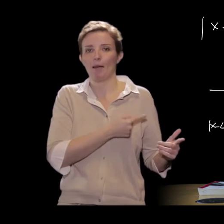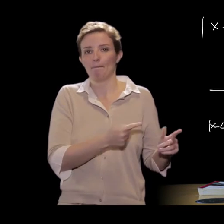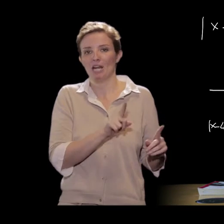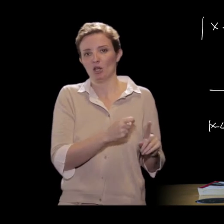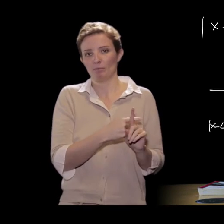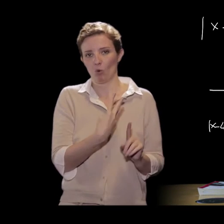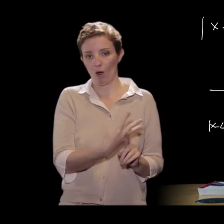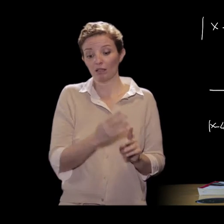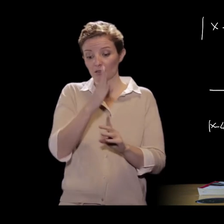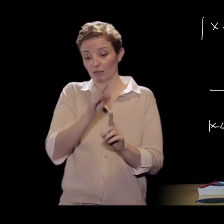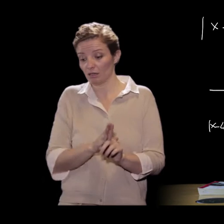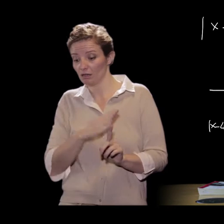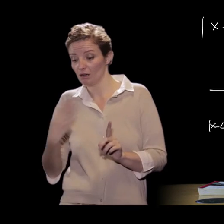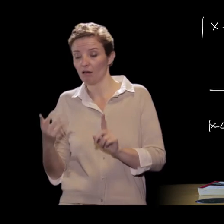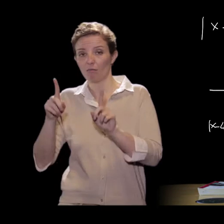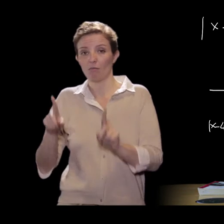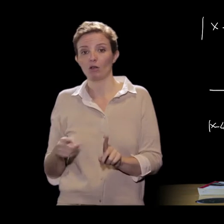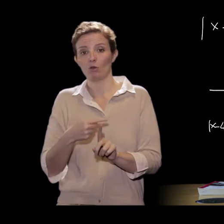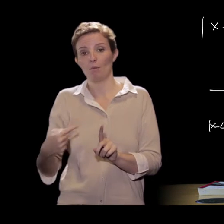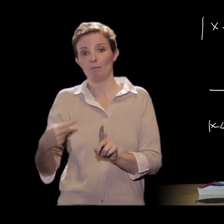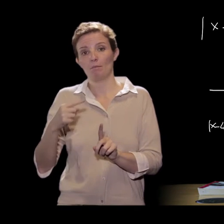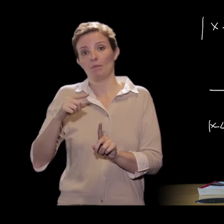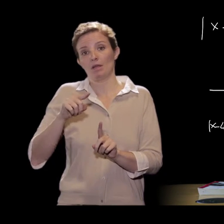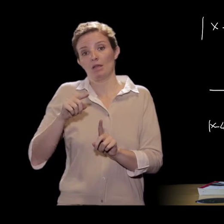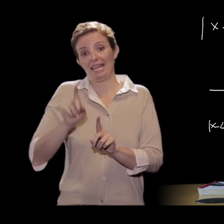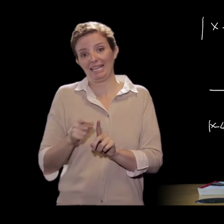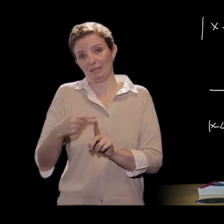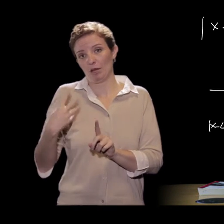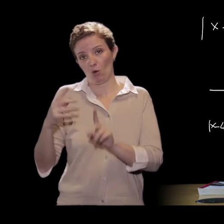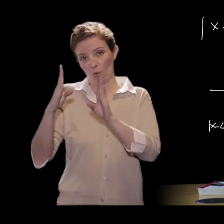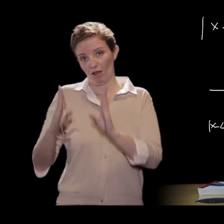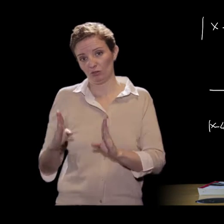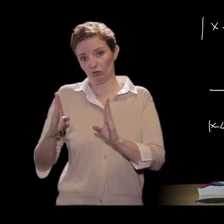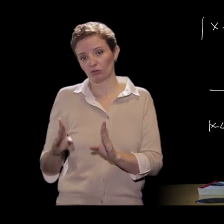Il modulo di x-4 in questa zona ci restituisce l'argomento stesso.